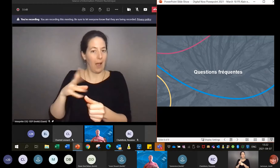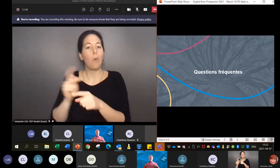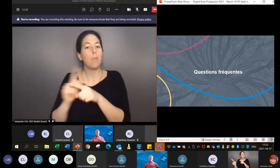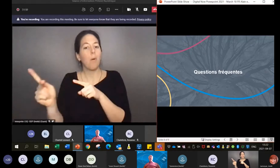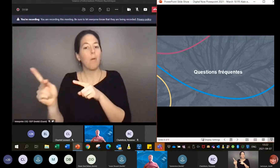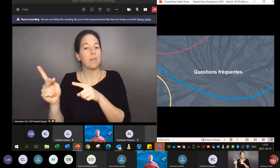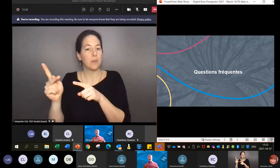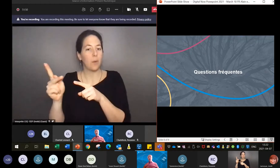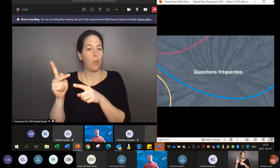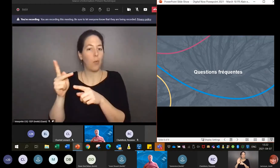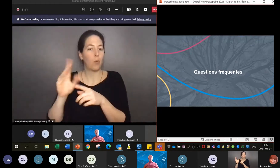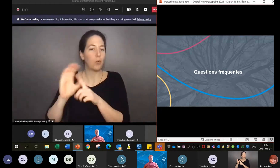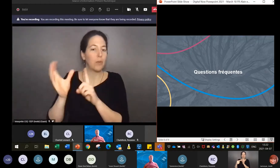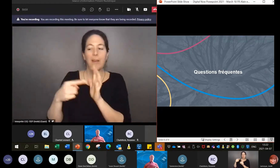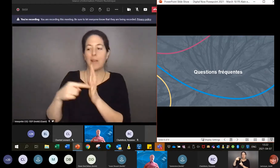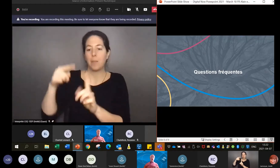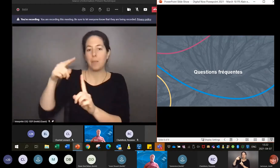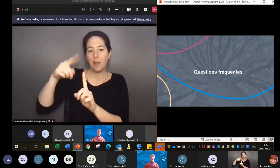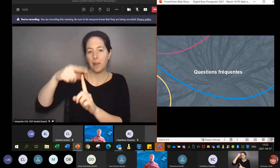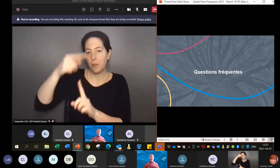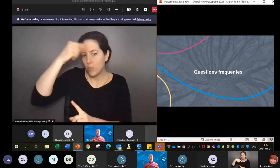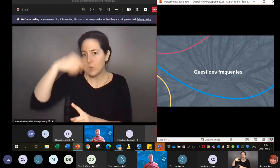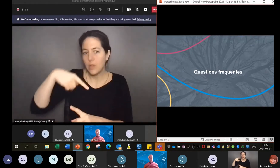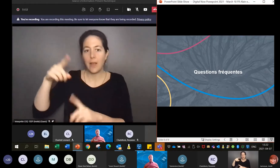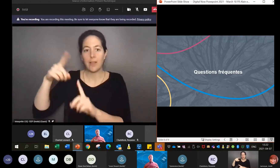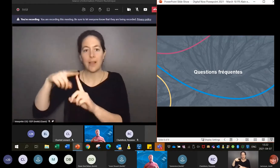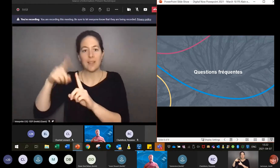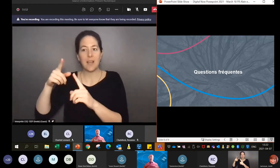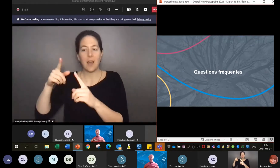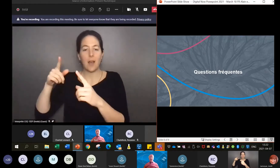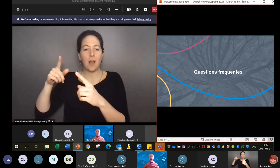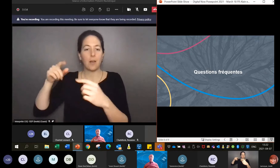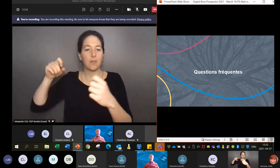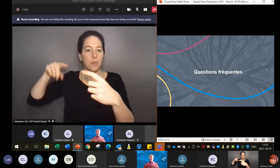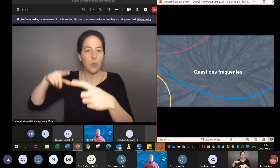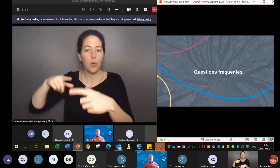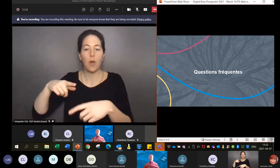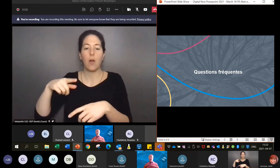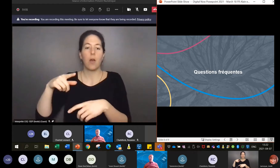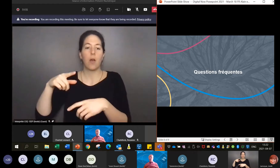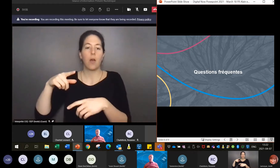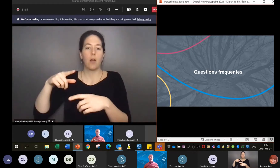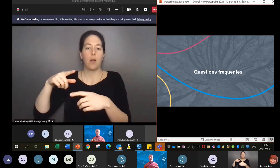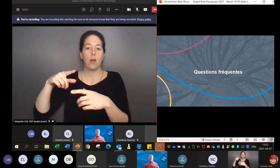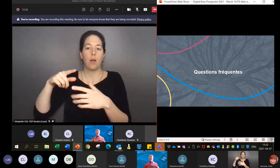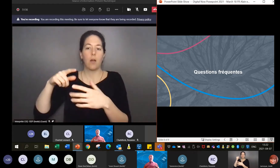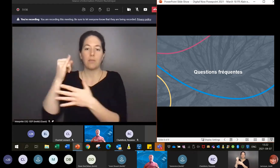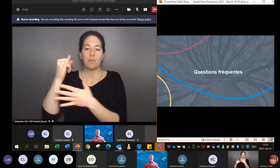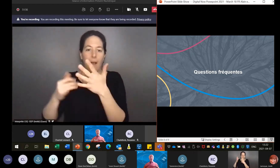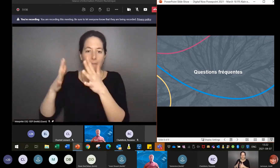techniciens en radiodiffusion, en sonorisation, les graphistes, pour n’en